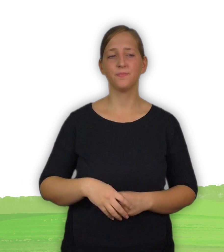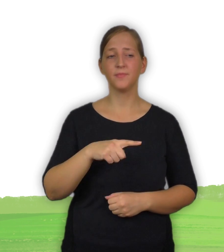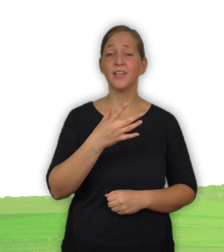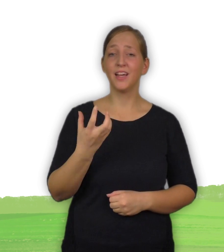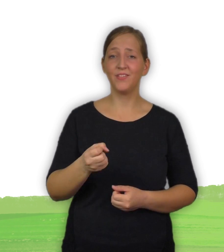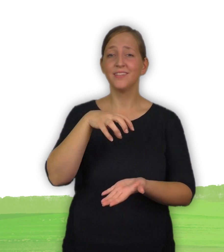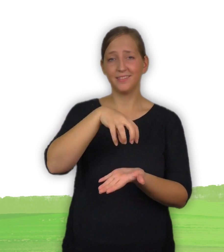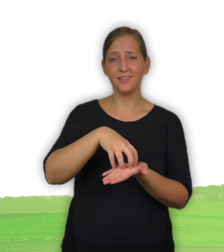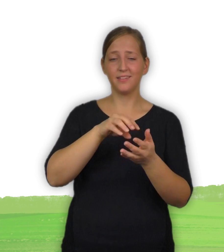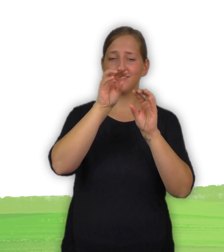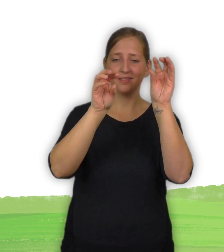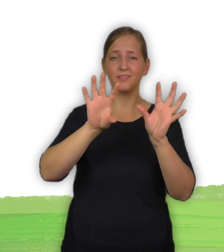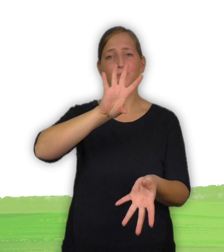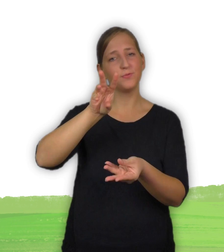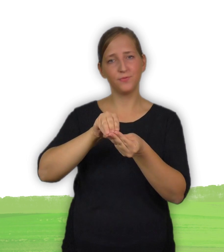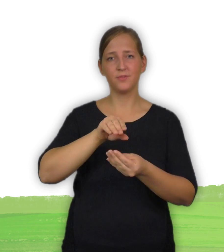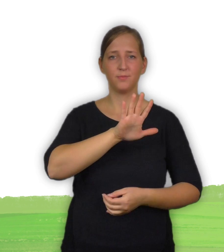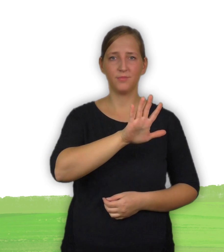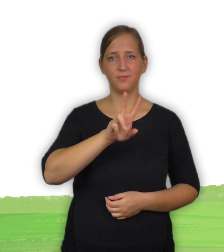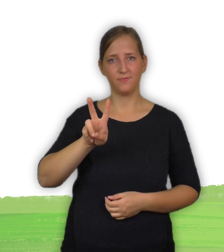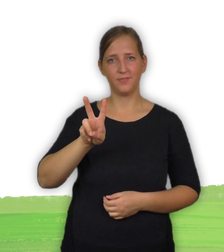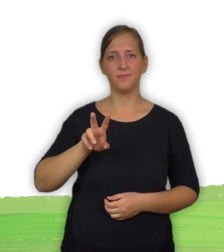W skład wchodzą 52 miasta.